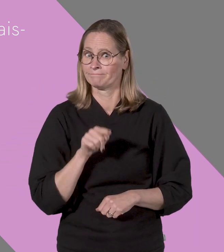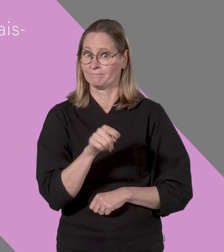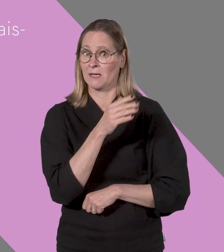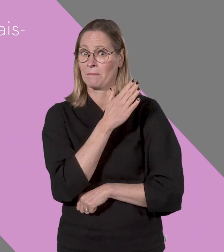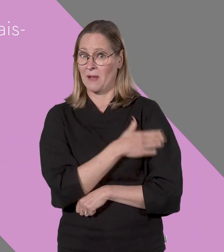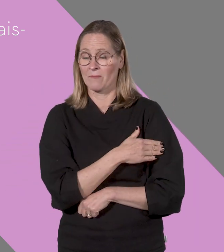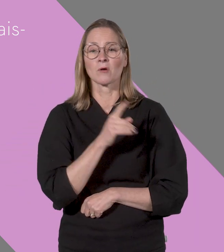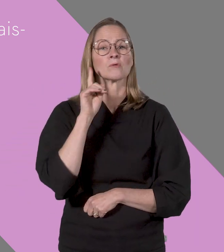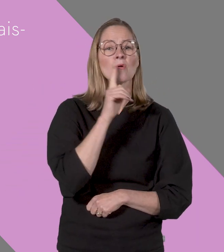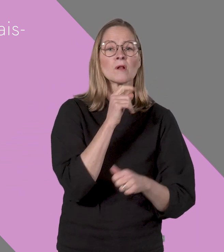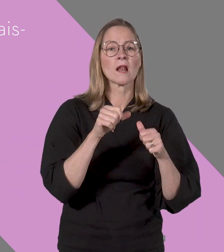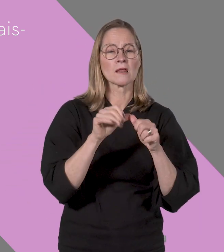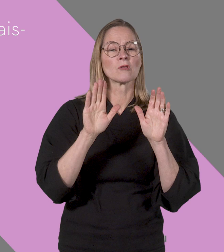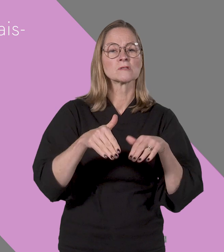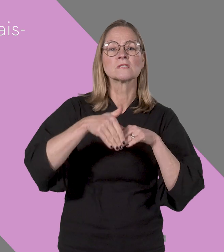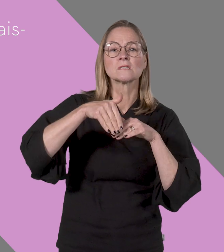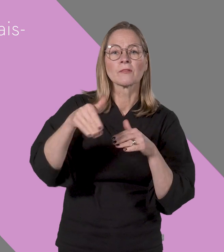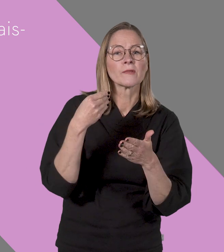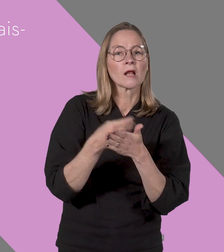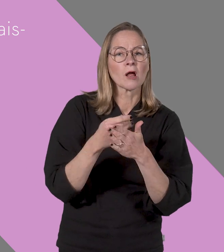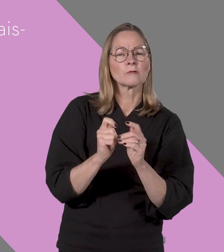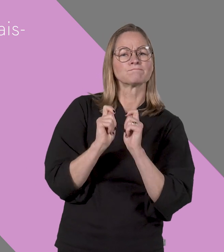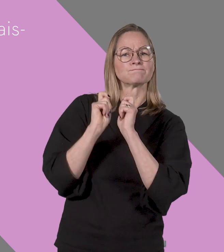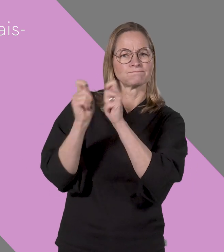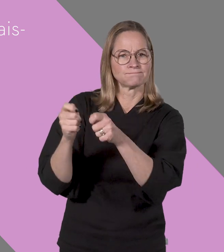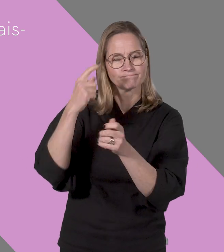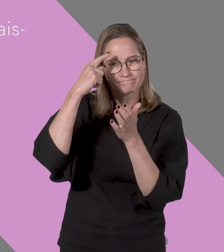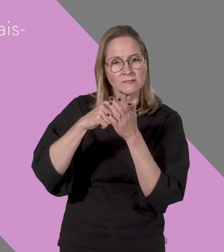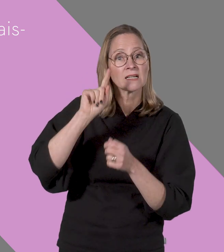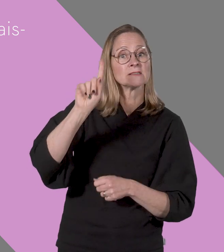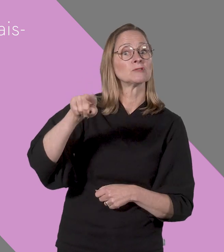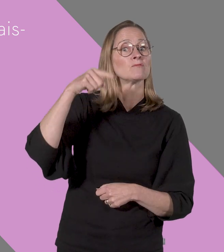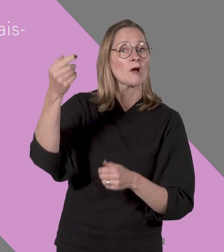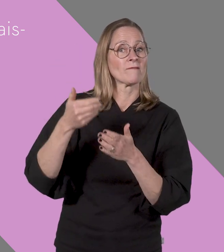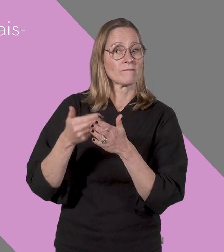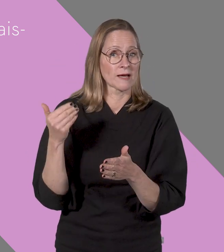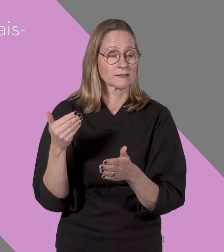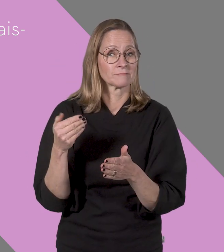Kuurojen Liitto on hakenut palvelulle jatkorahoitusta ensi vuodeksi, -